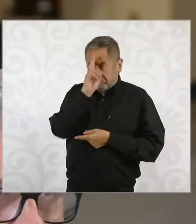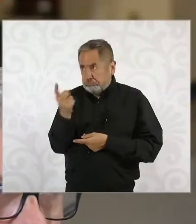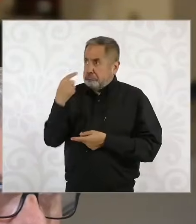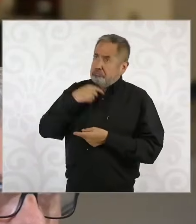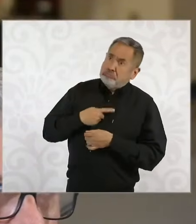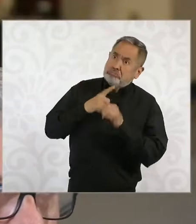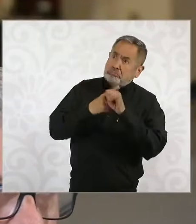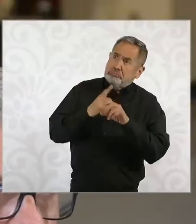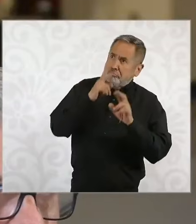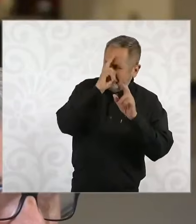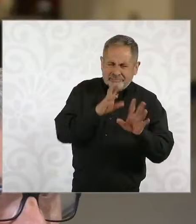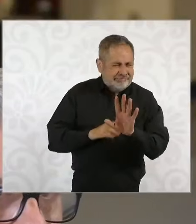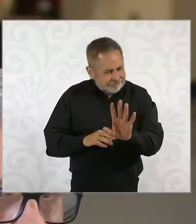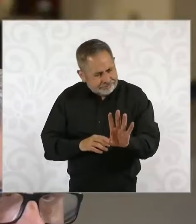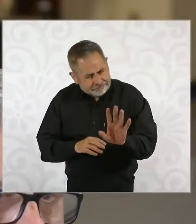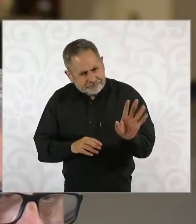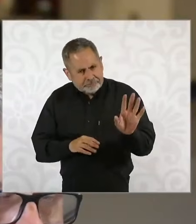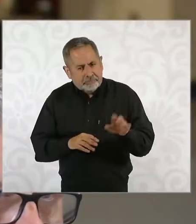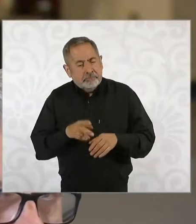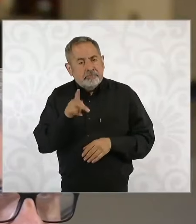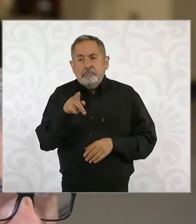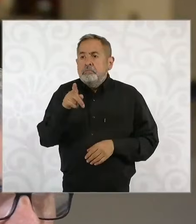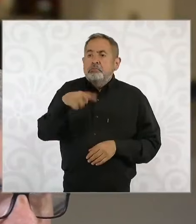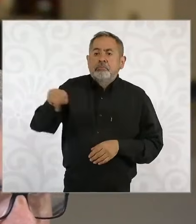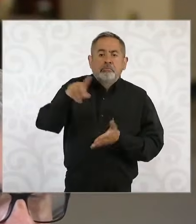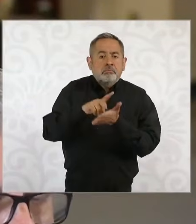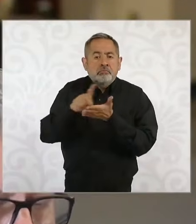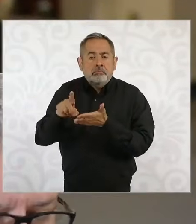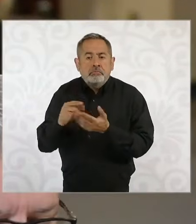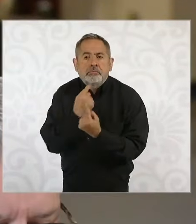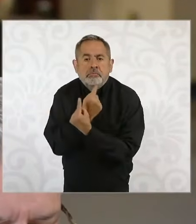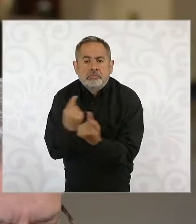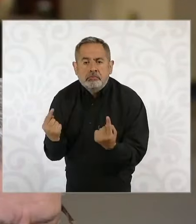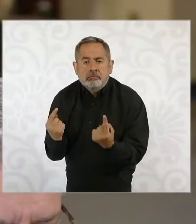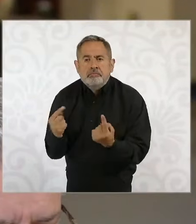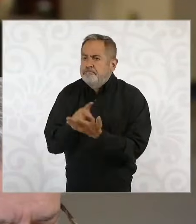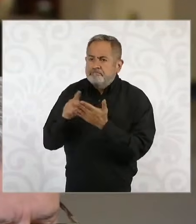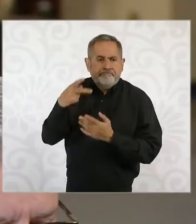pero, secretaria, se ha olvidado los derechos a las audiencias, a los niños, a las niñas y a las